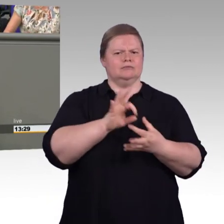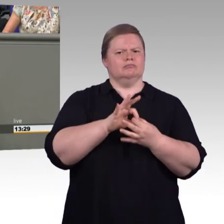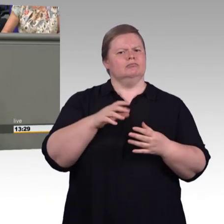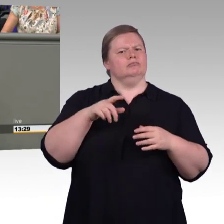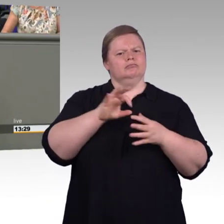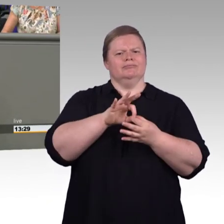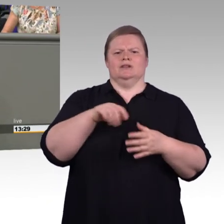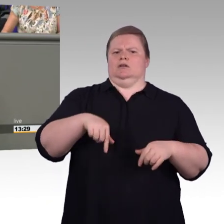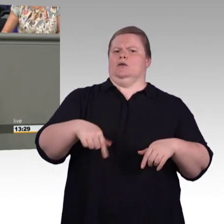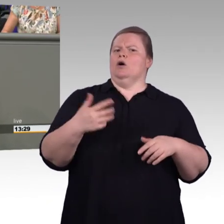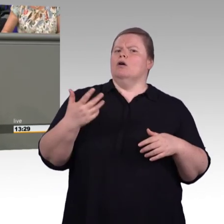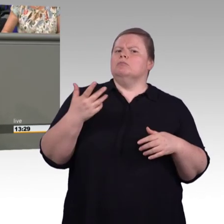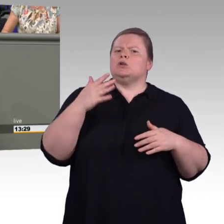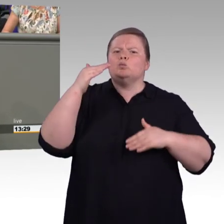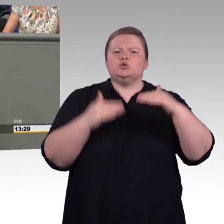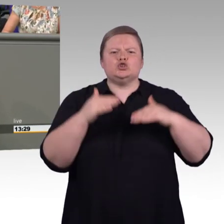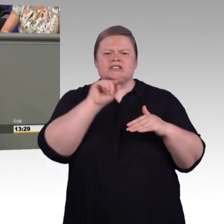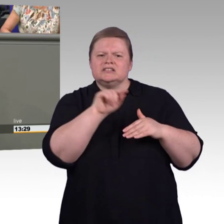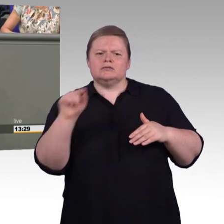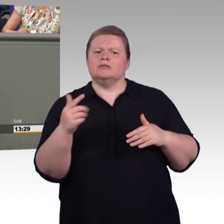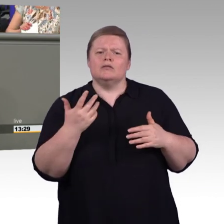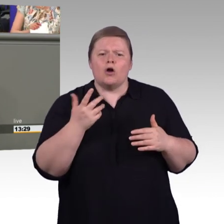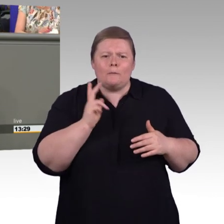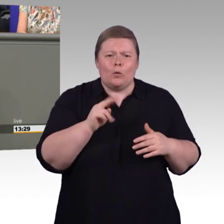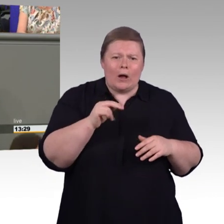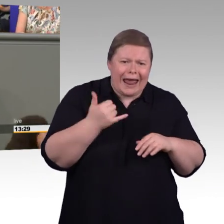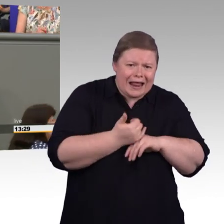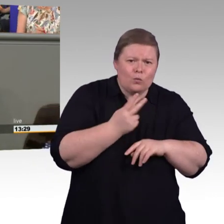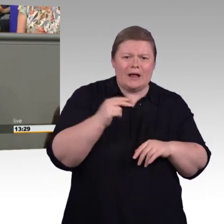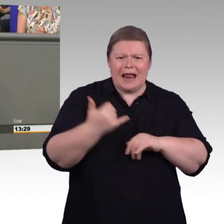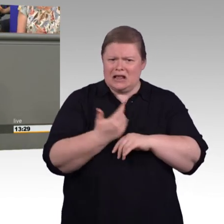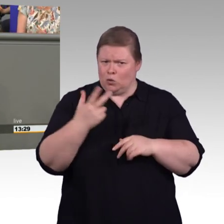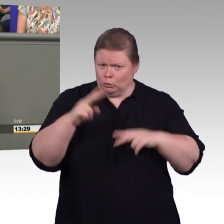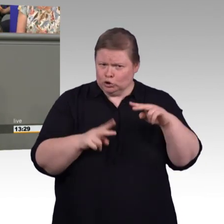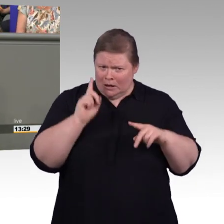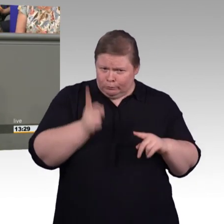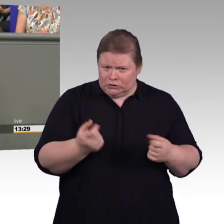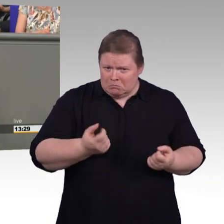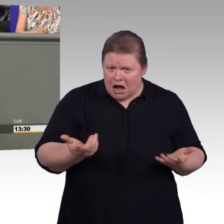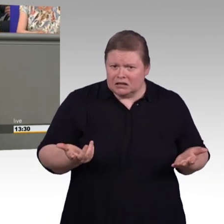Unsere Fraktion hat dazu eine Anhörung gemacht mit wirklich auch glühenden Befürwortern das Projekts,